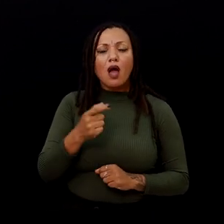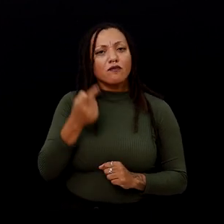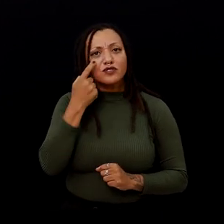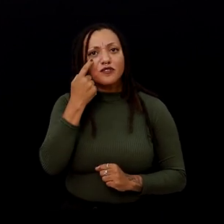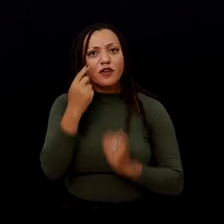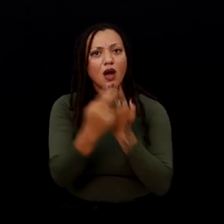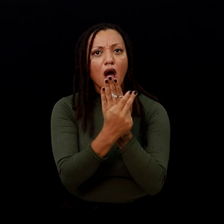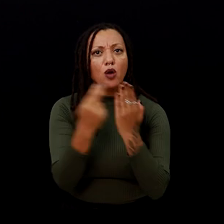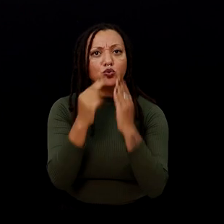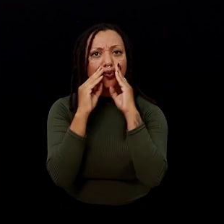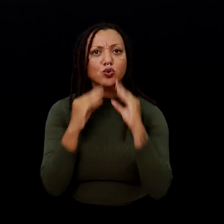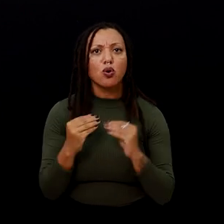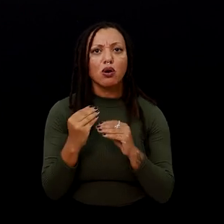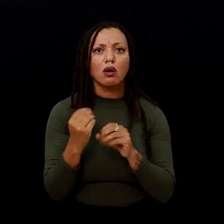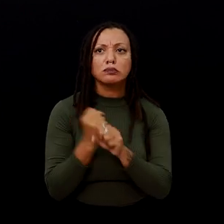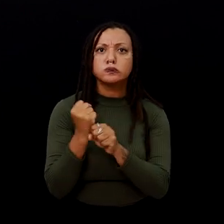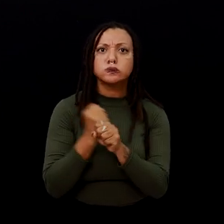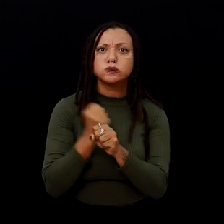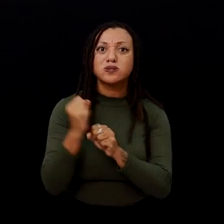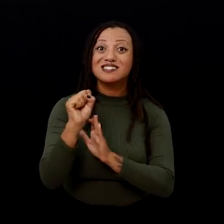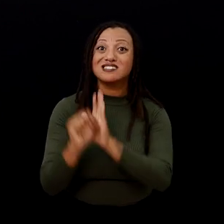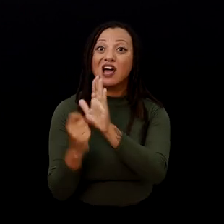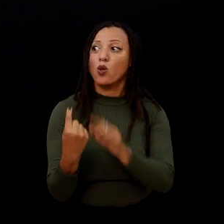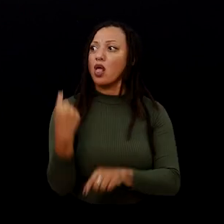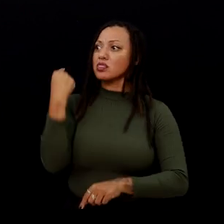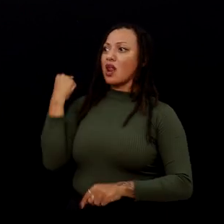e quando você vê um autor de séculos atrás